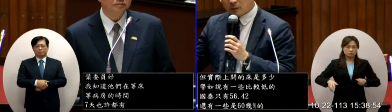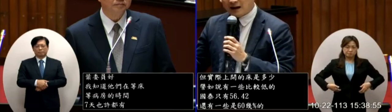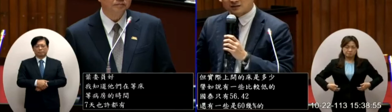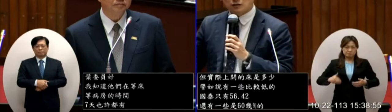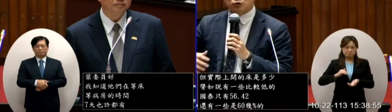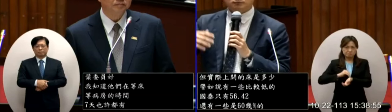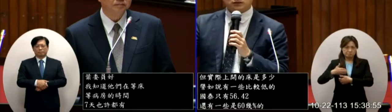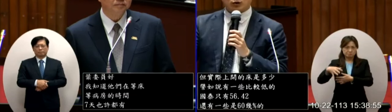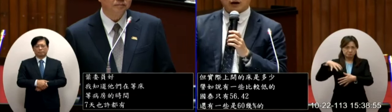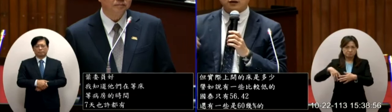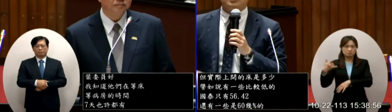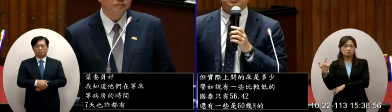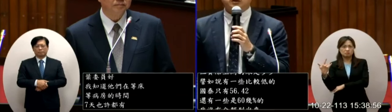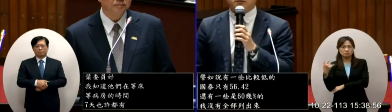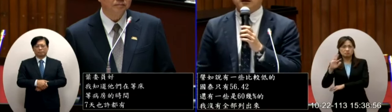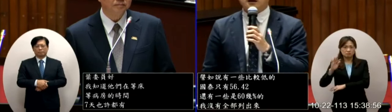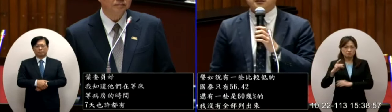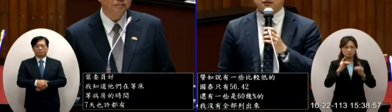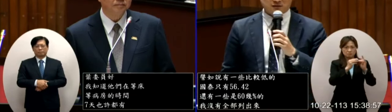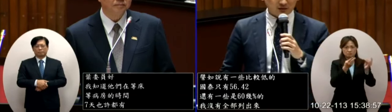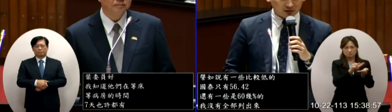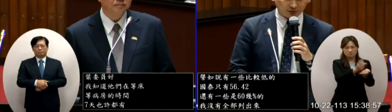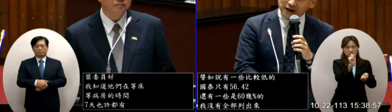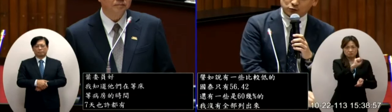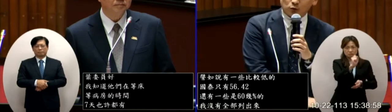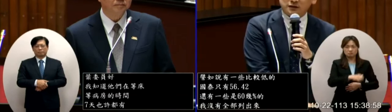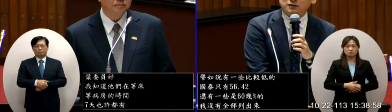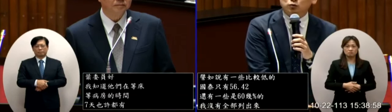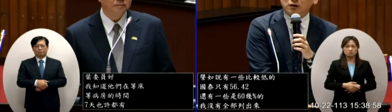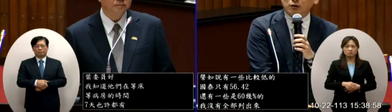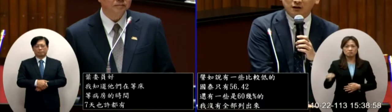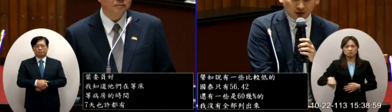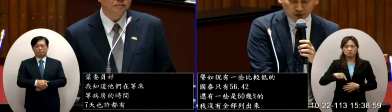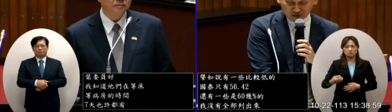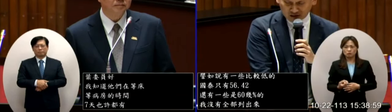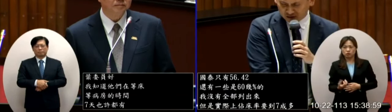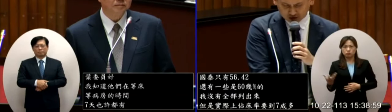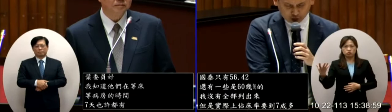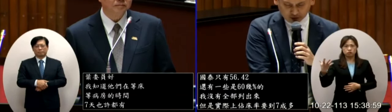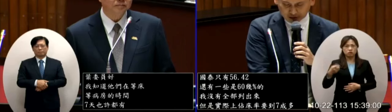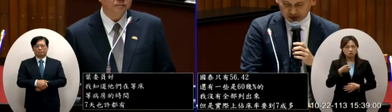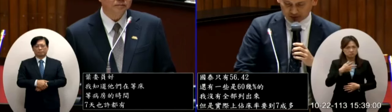沒有辦法上去病床 然後就會出現我們剛剛講的 急診室非常多人的狀況 院長你知道這個情況嗎